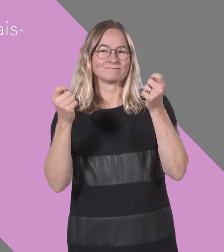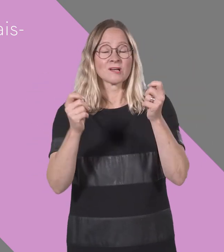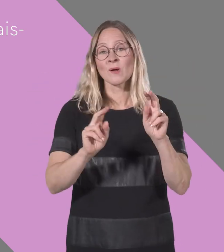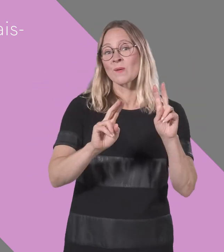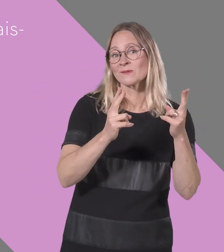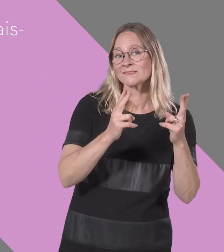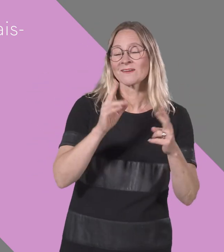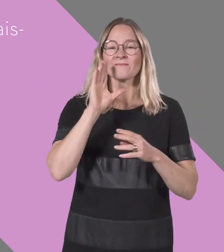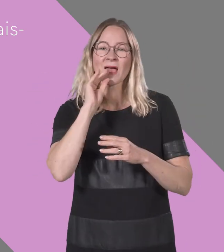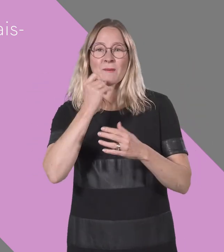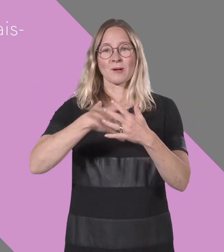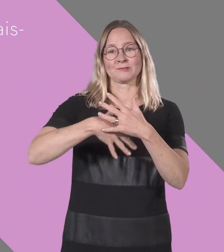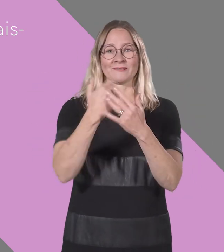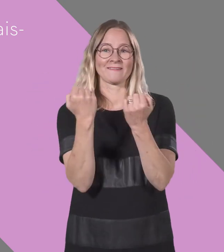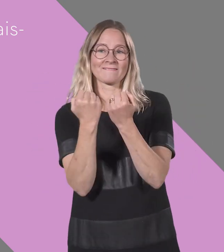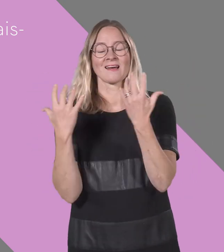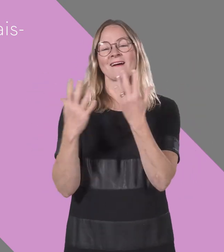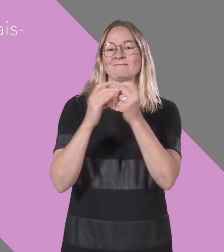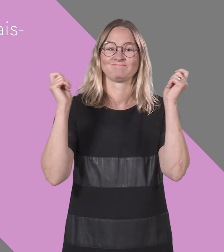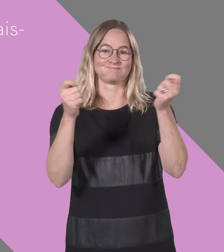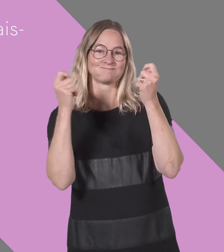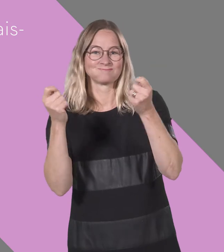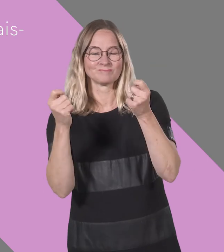uusien ja vanhojen pohjoismaalaisten kavereidesi kanssa!